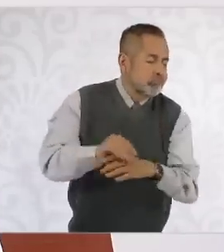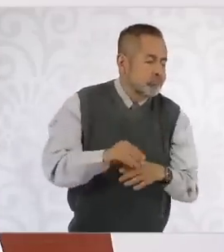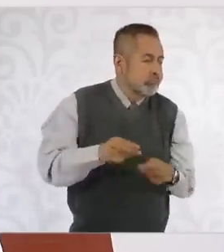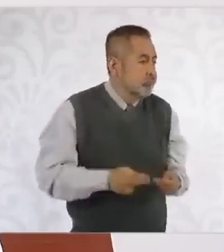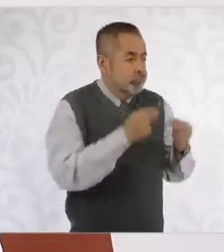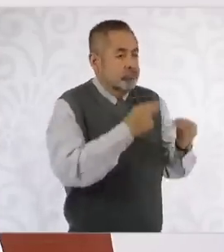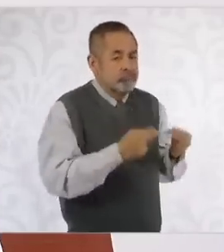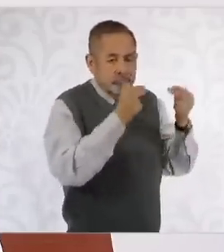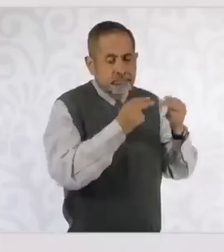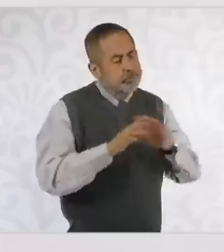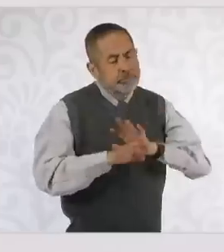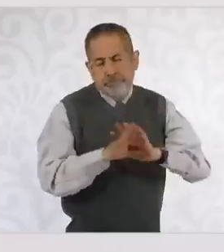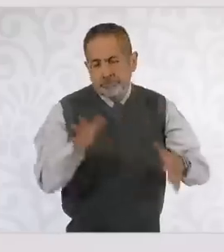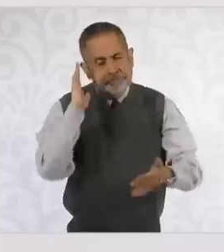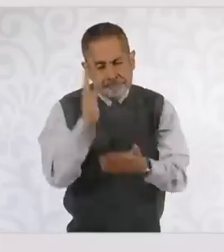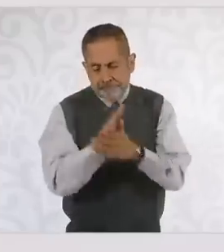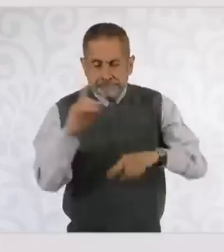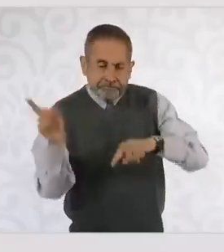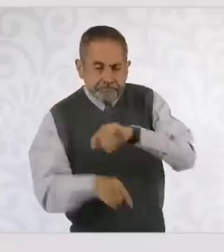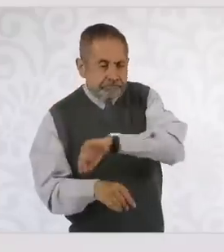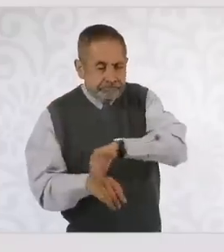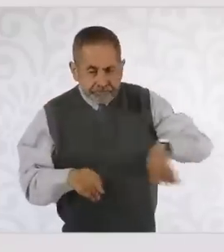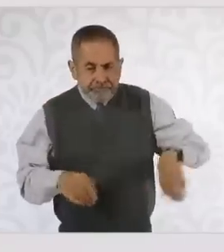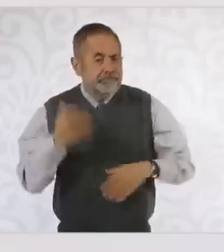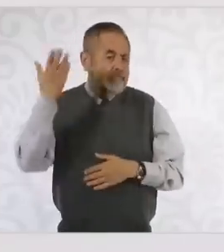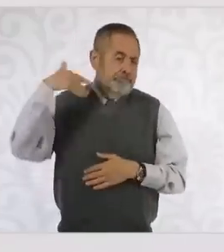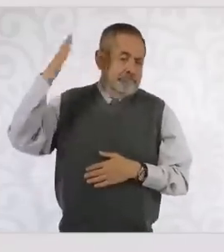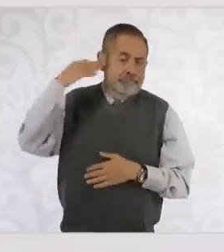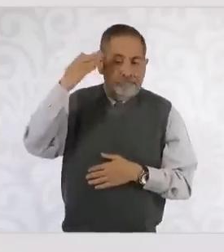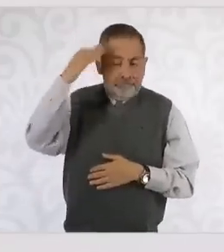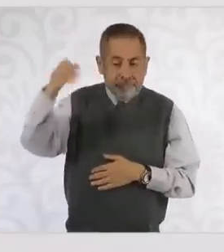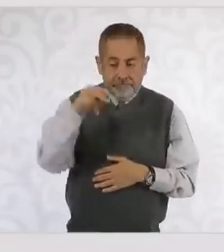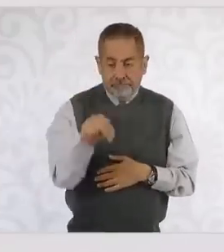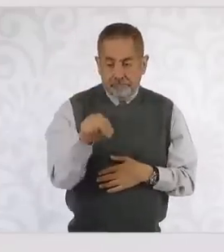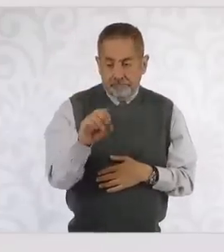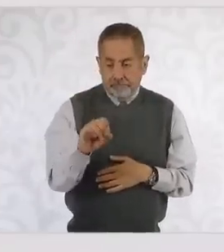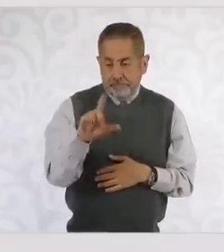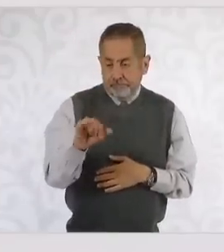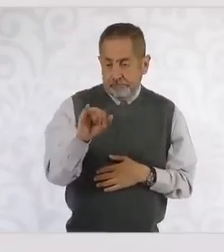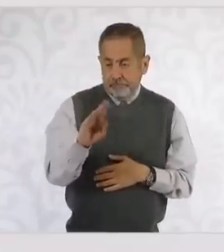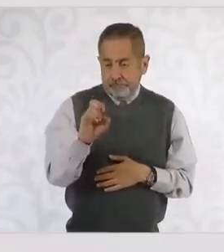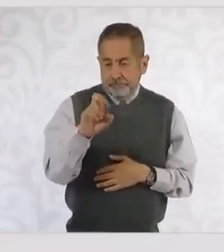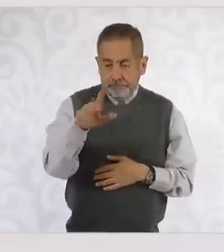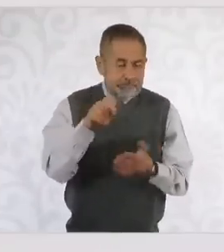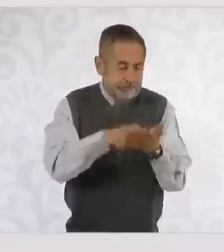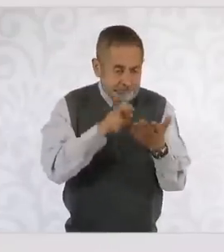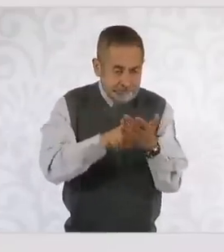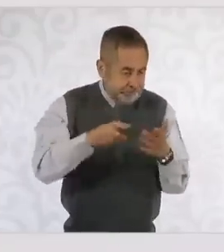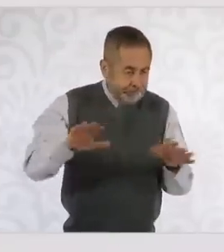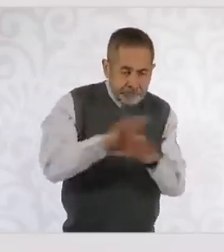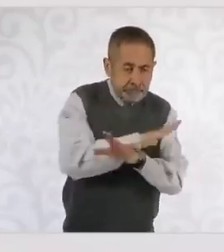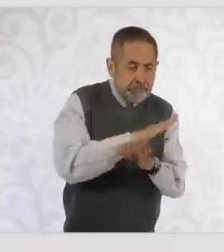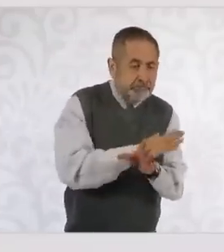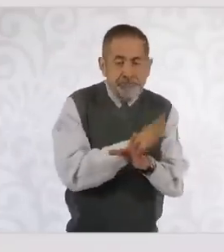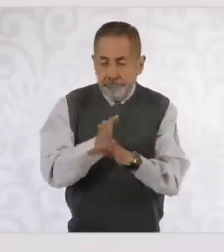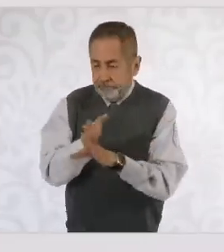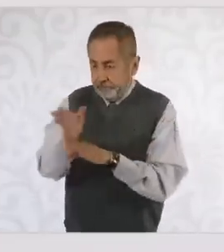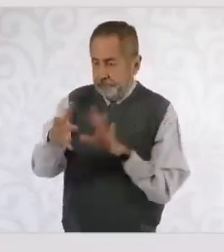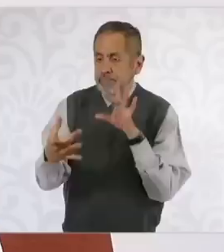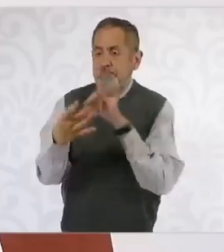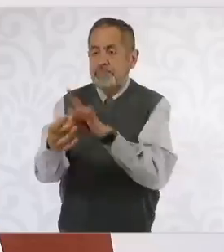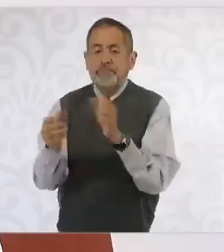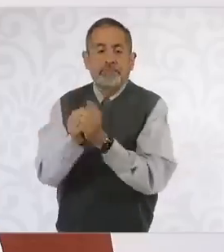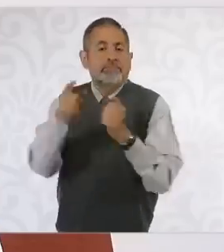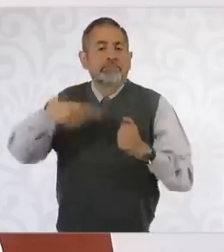con el periodo neoliberal se están reorientando a la nueva realidad del país y el reconocimiento de